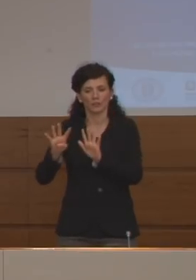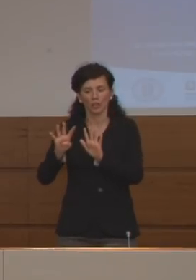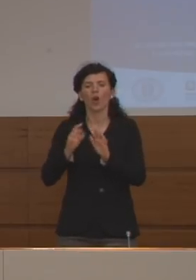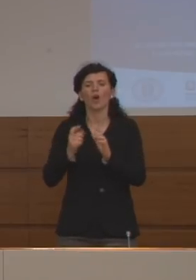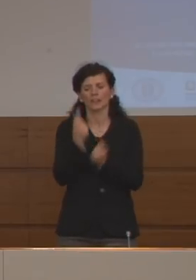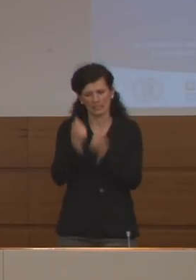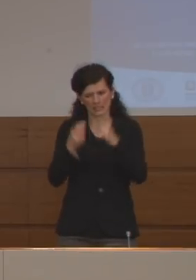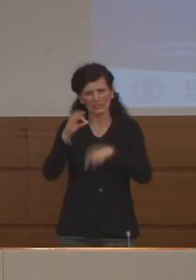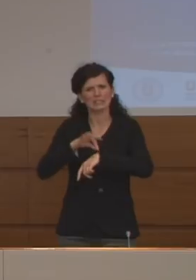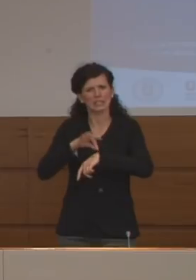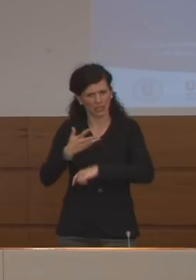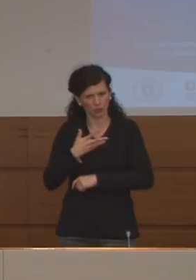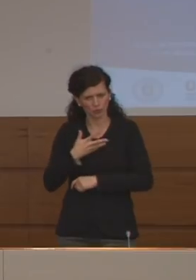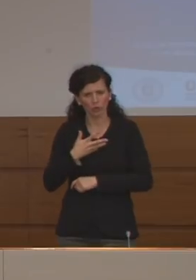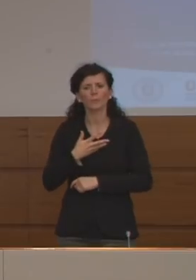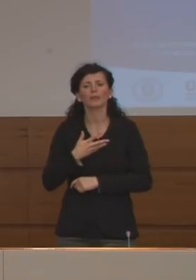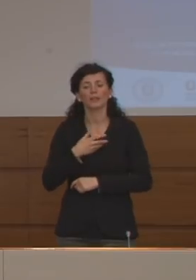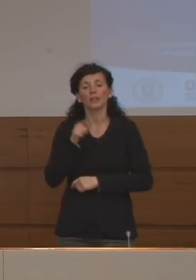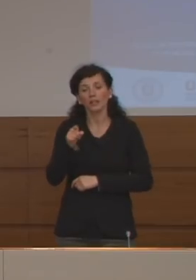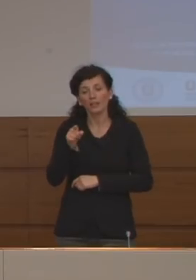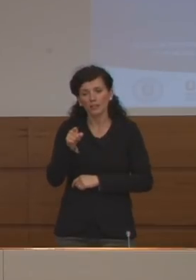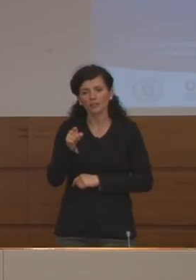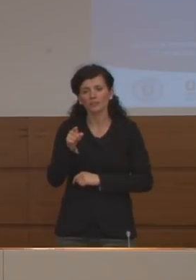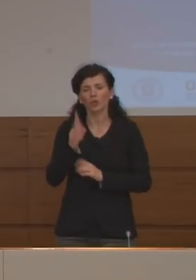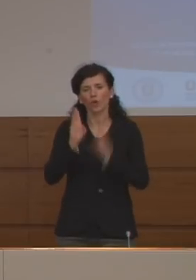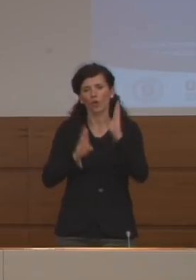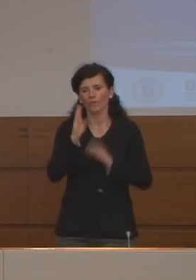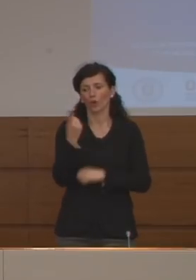Anche qui abbiamo un valore negativo rispetto a ieri diminuiscono di 86